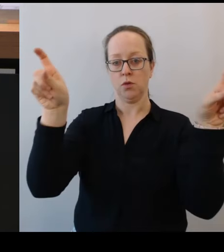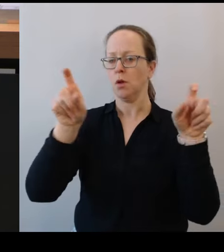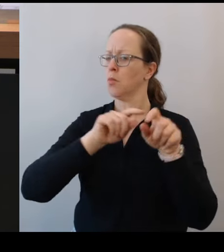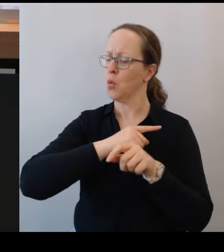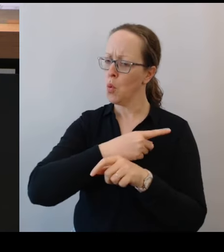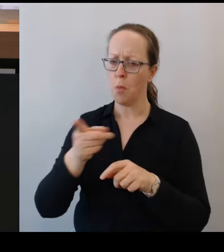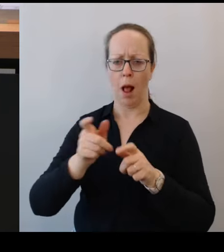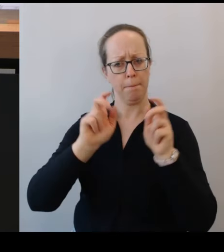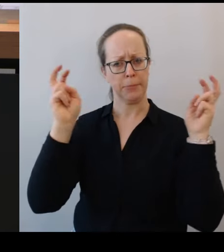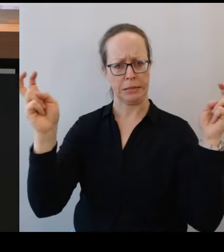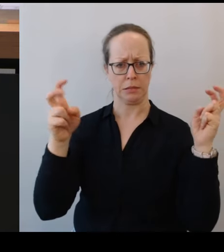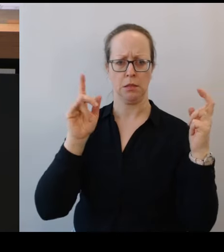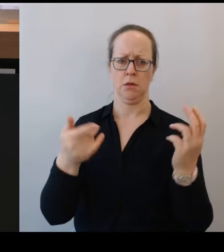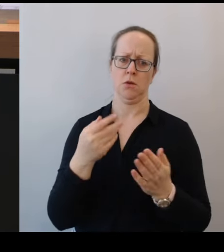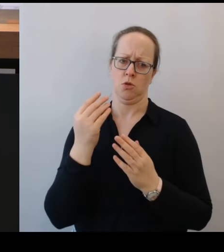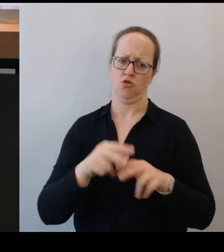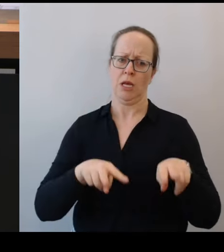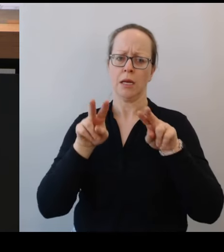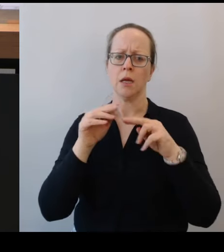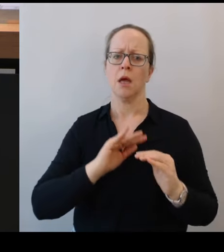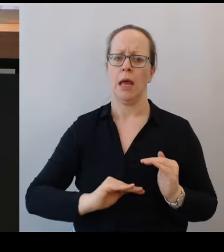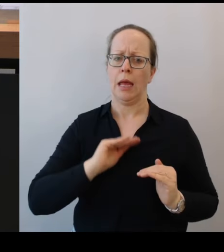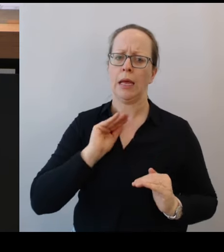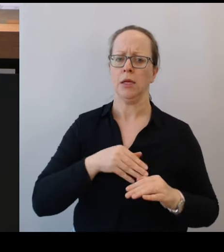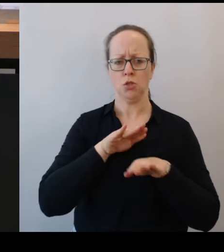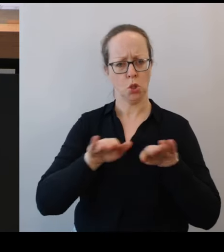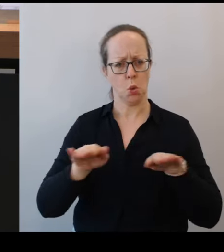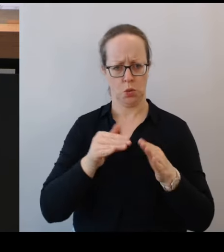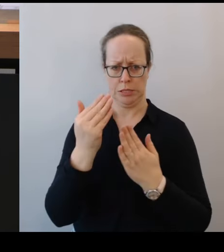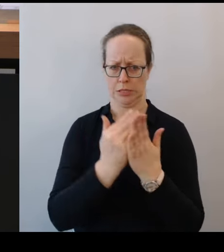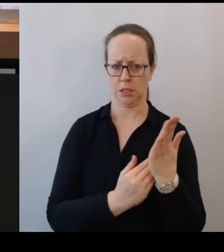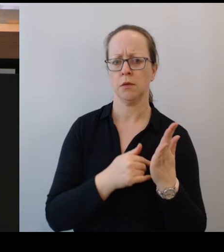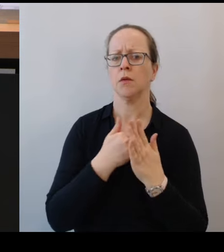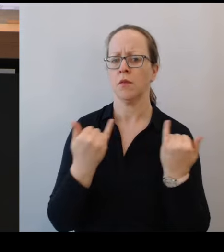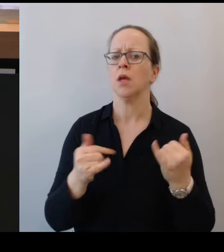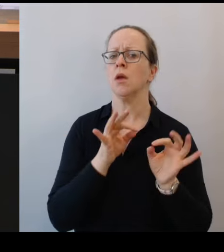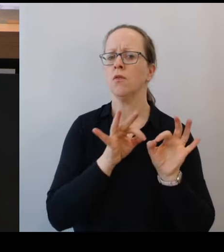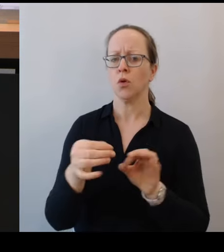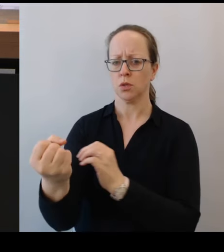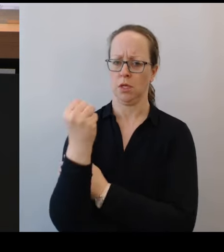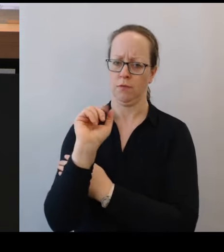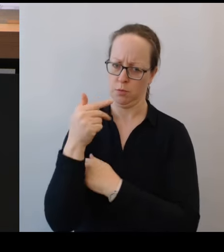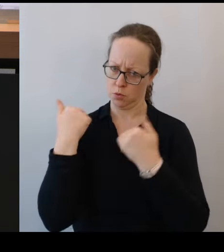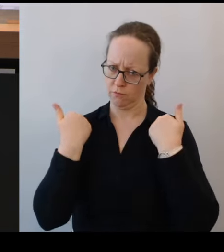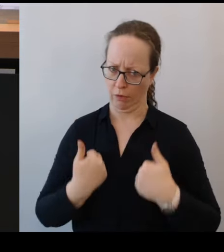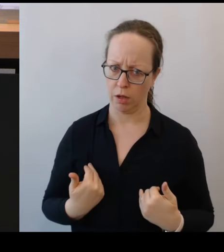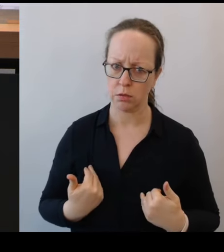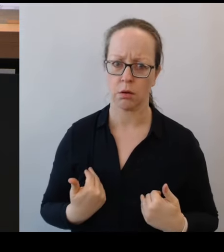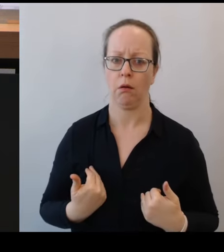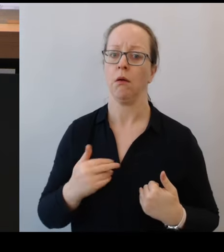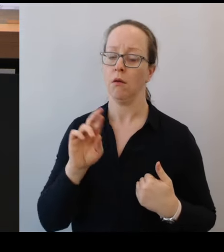Grundsätze verstößt, muss mit Konsequenzen rechnen. Ich erinnere an die Entlassung des Chefredakteurs